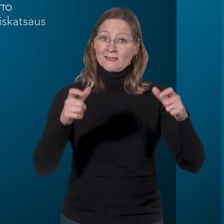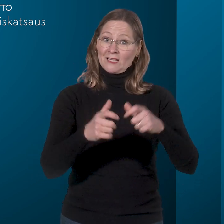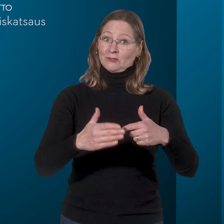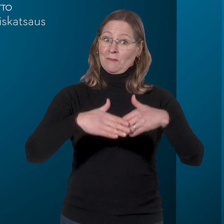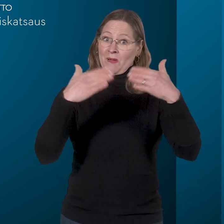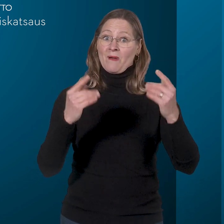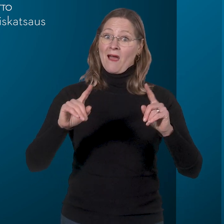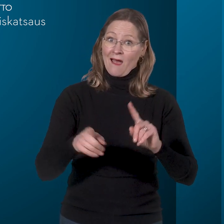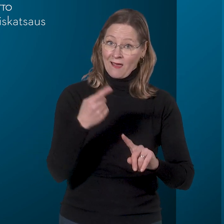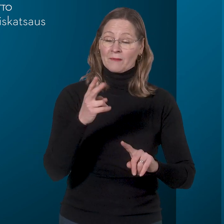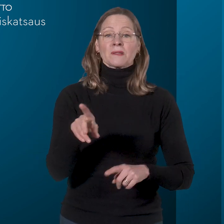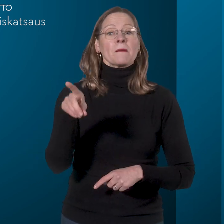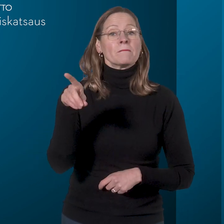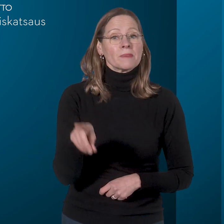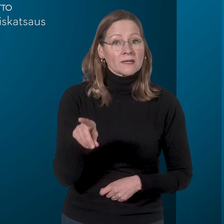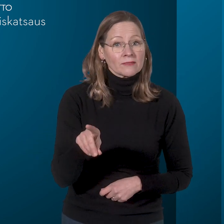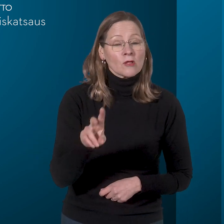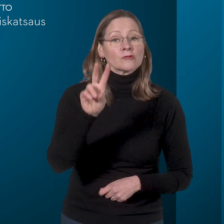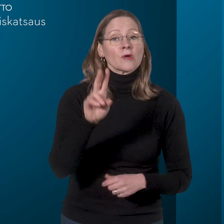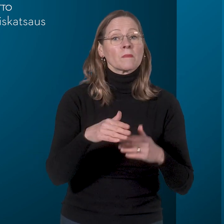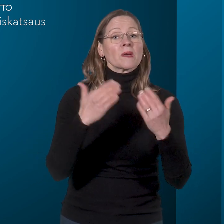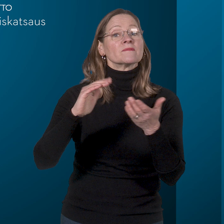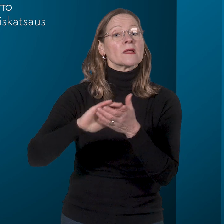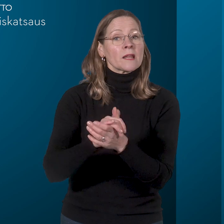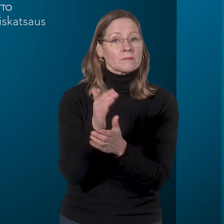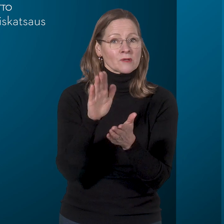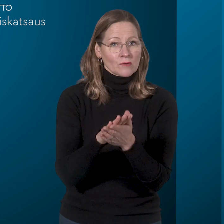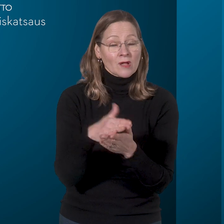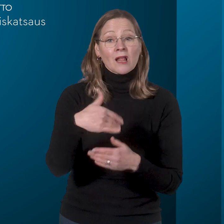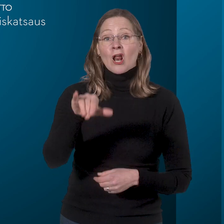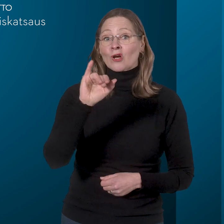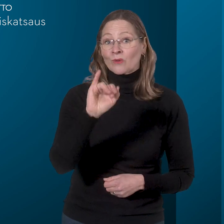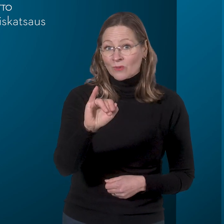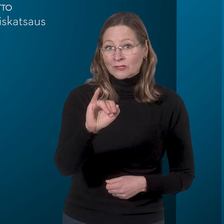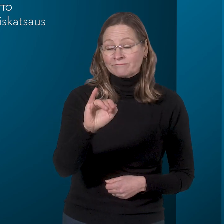Järjestöpäivät alkavat perjantaina 2.2. klo 18.00 -